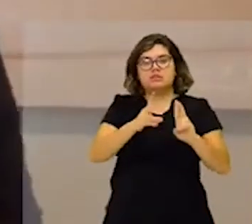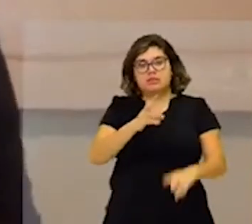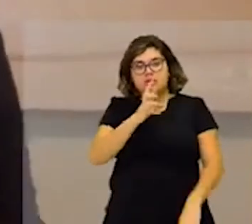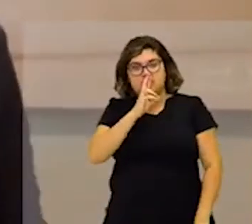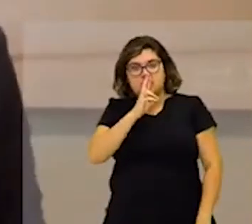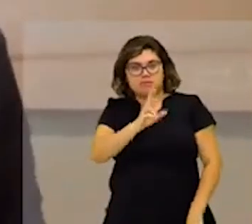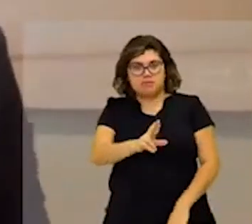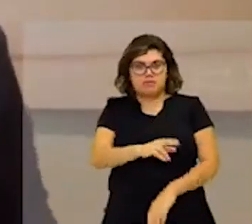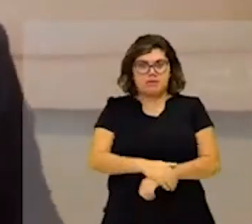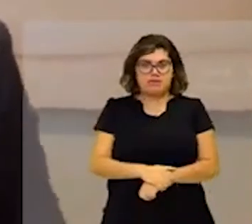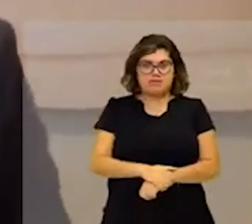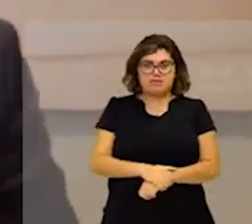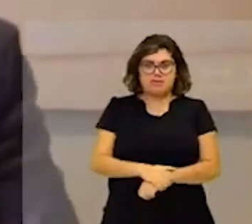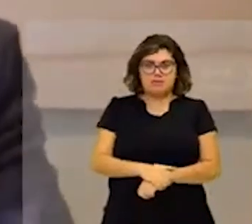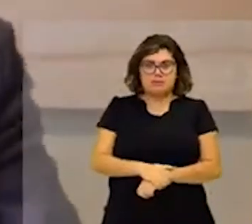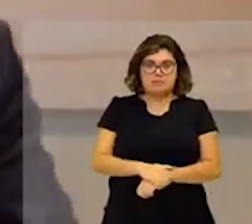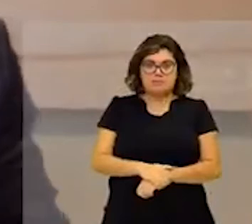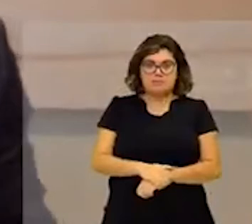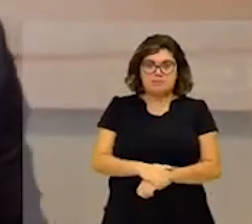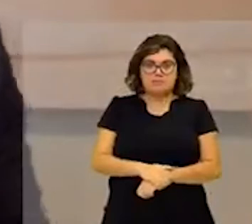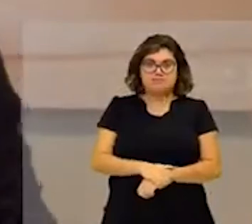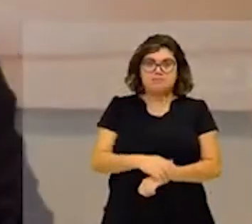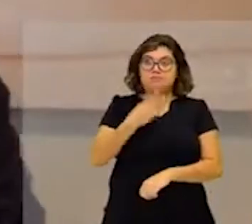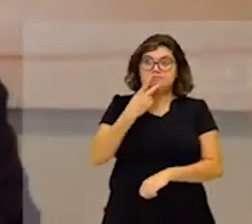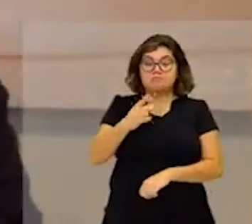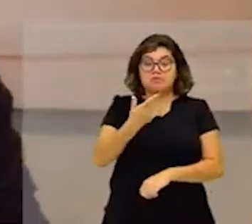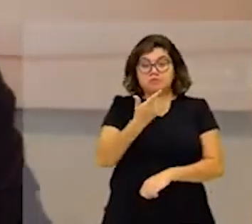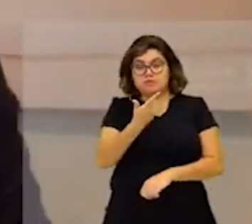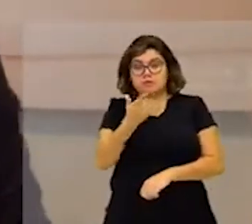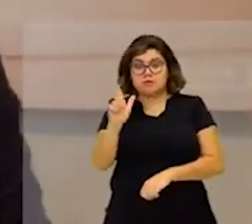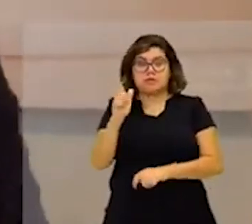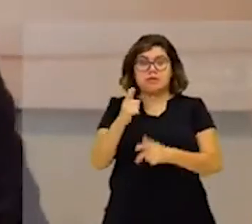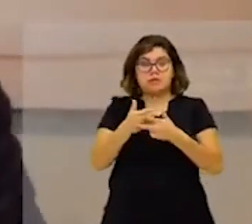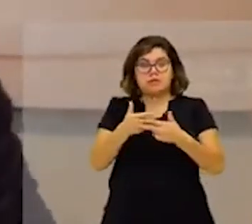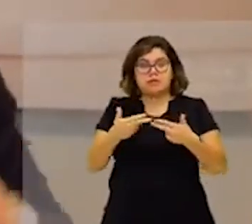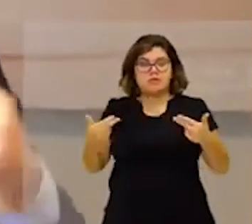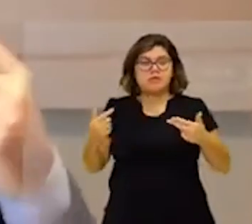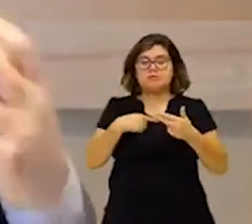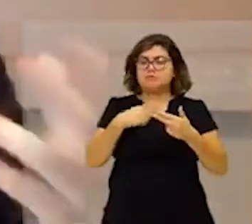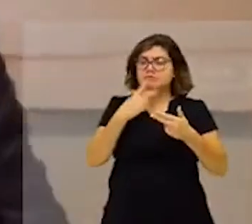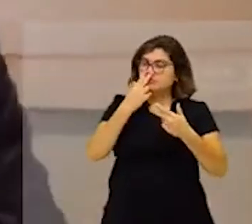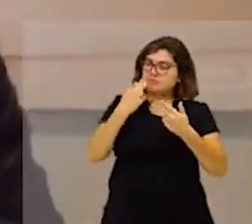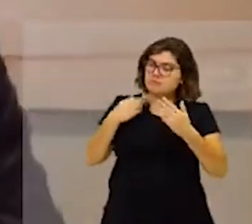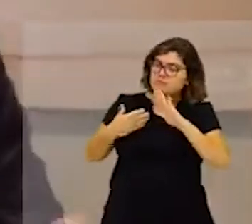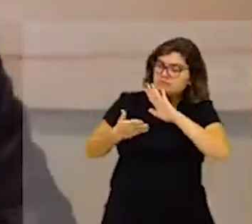ainda trazer um outro ponto que talvez esses debates todos os e ele é proporcionou além de